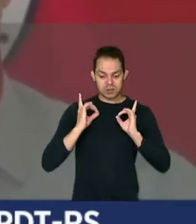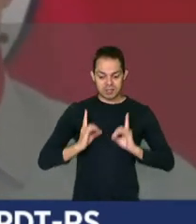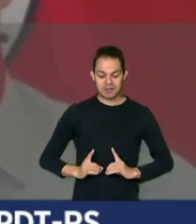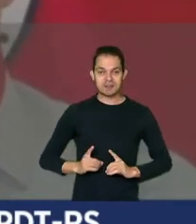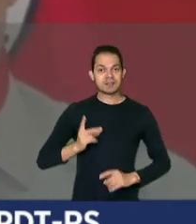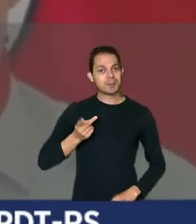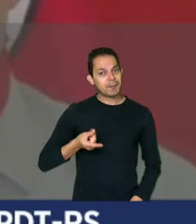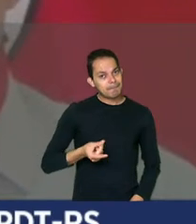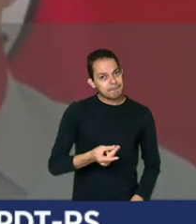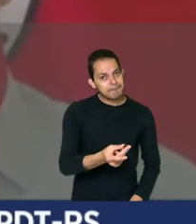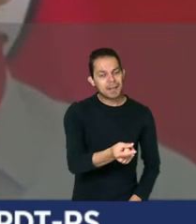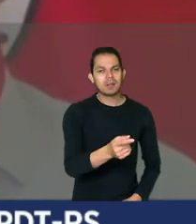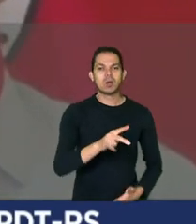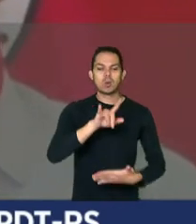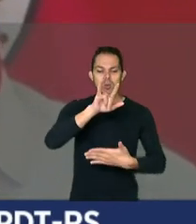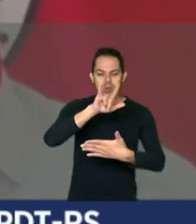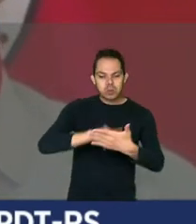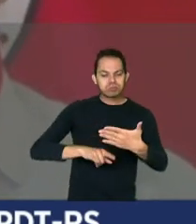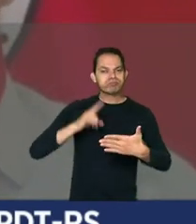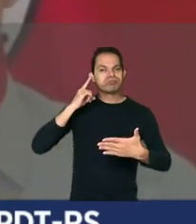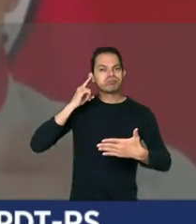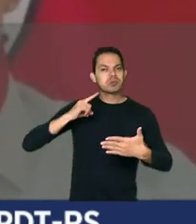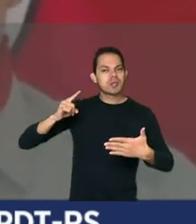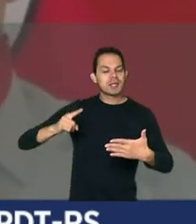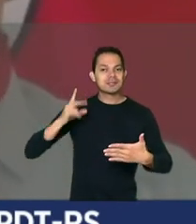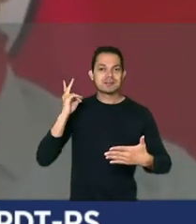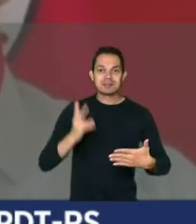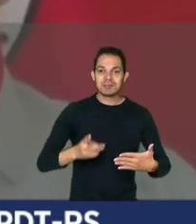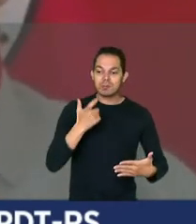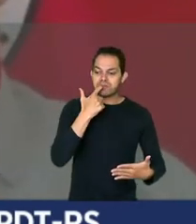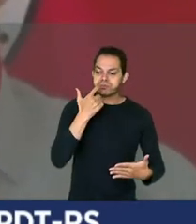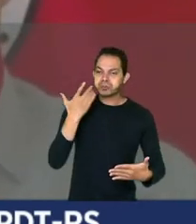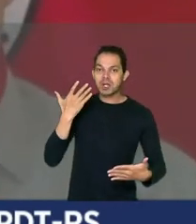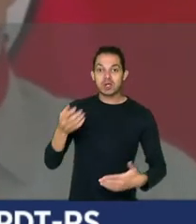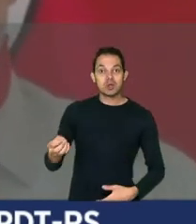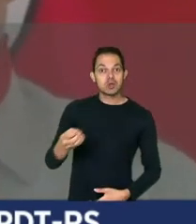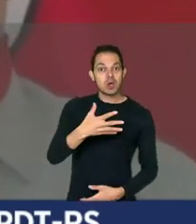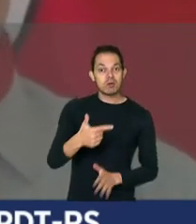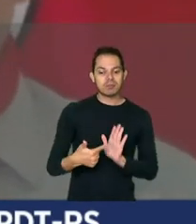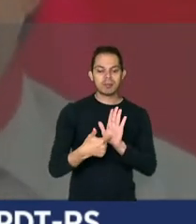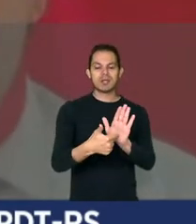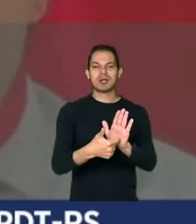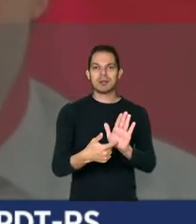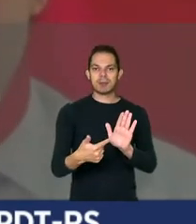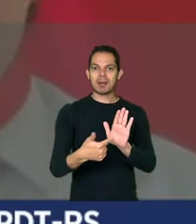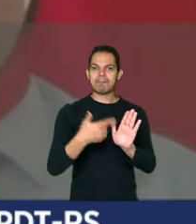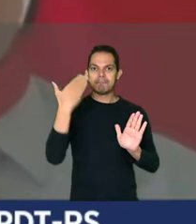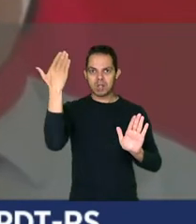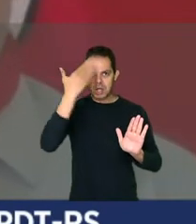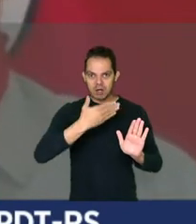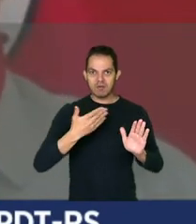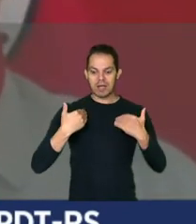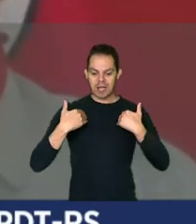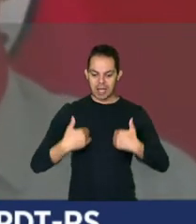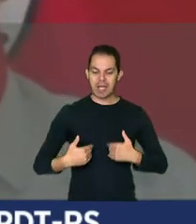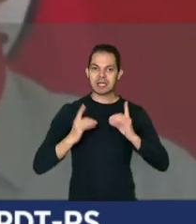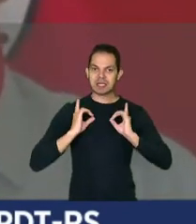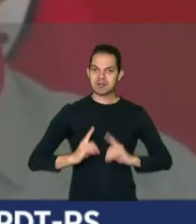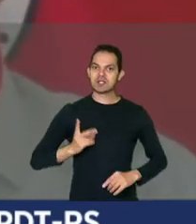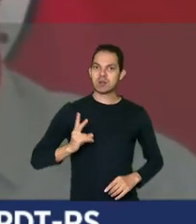APRESENTAR, CUMPRIR. OU SEJA ELES QUE TÊM UMA DEFICIÊNCIA PERMANENTE TÊM QUE FAZER UM LAUDO E SEMPRE LAUDOS RECENTES PARA DIZER QUE CONTINUA A DEFICIÊNCIA. ÉUMA COISA,